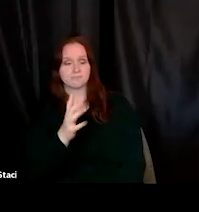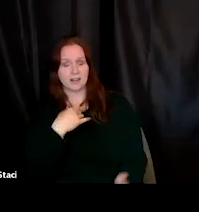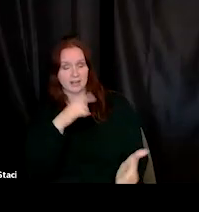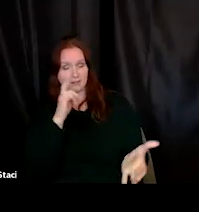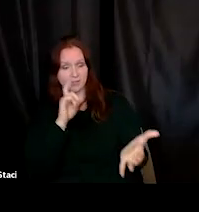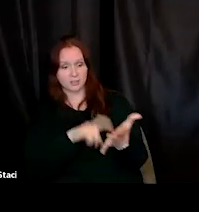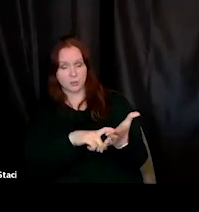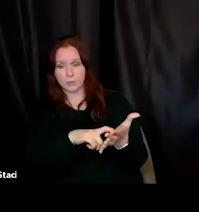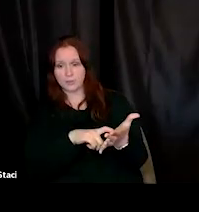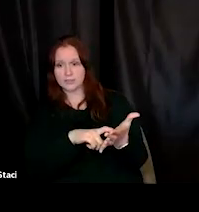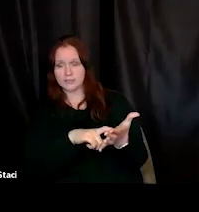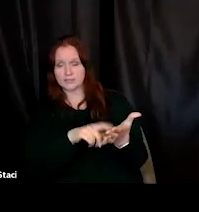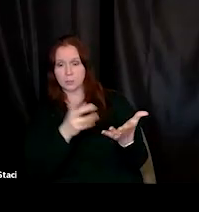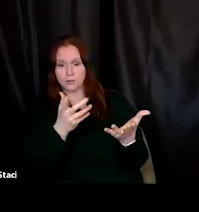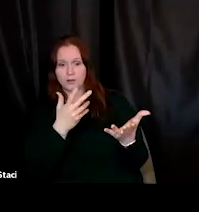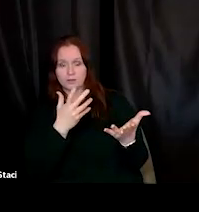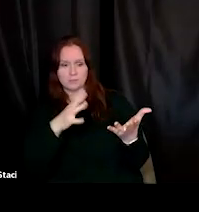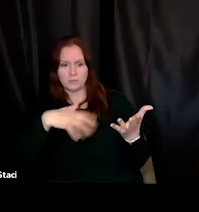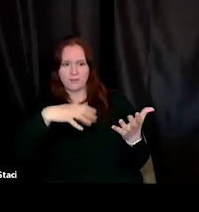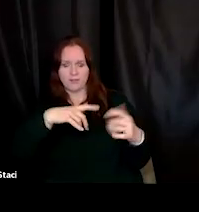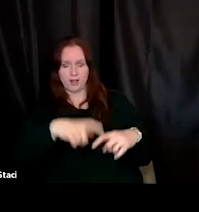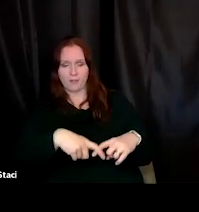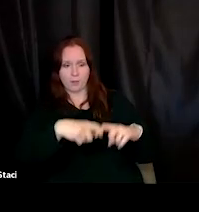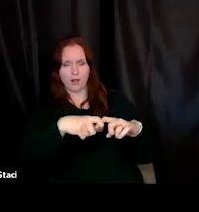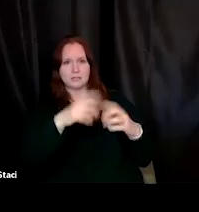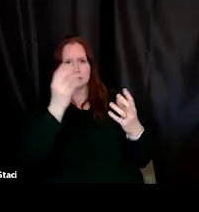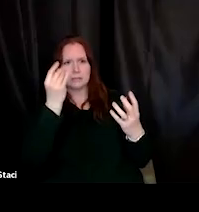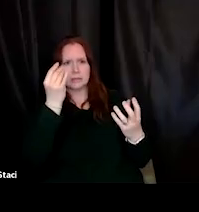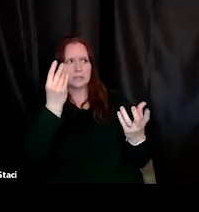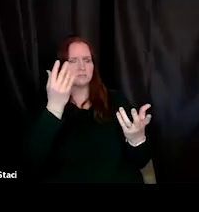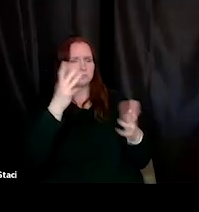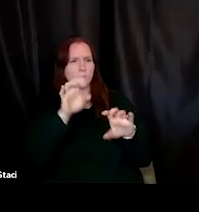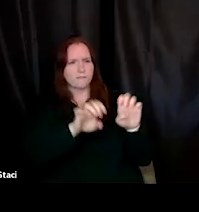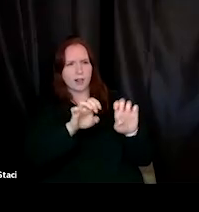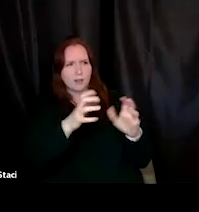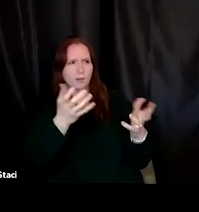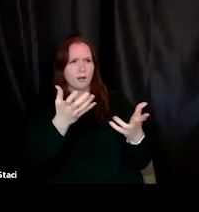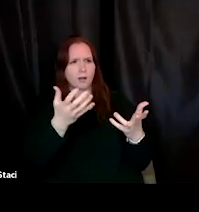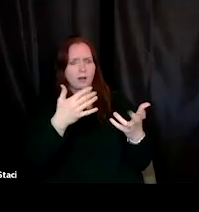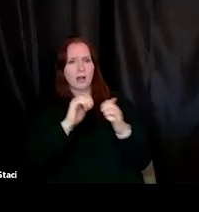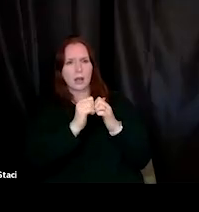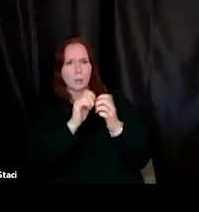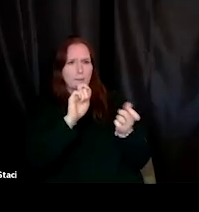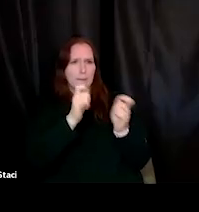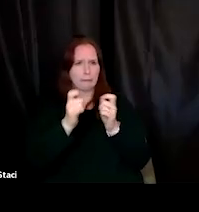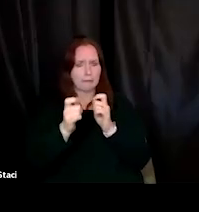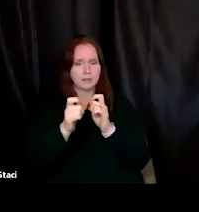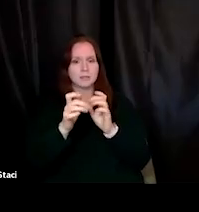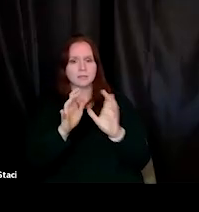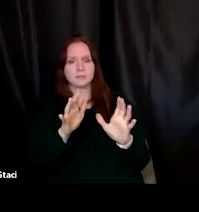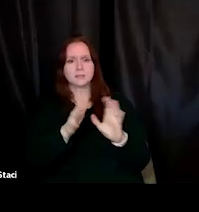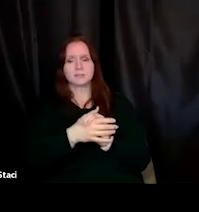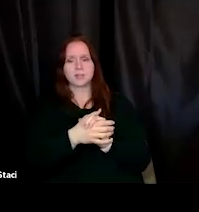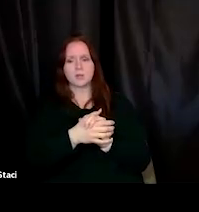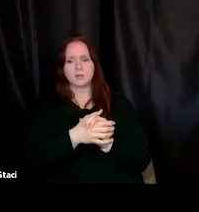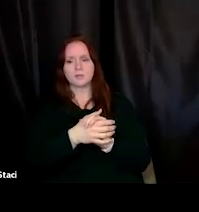Simplemente retomamos cuando estén de vuelta y listos para recibir nuestro apoyo para la siguiente etapa.